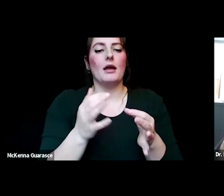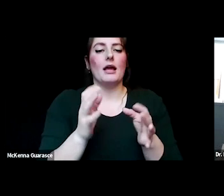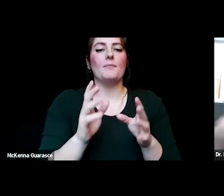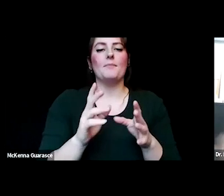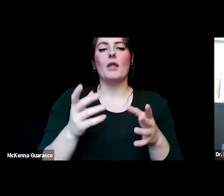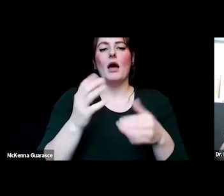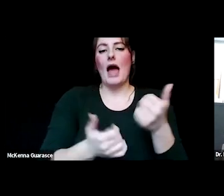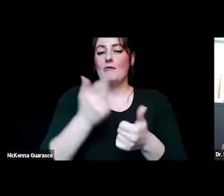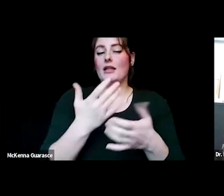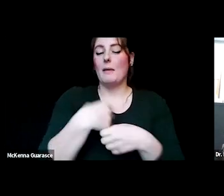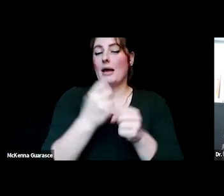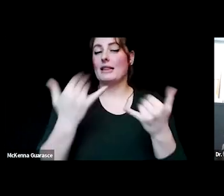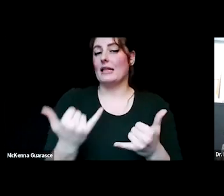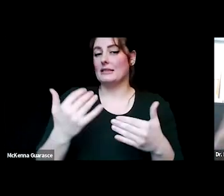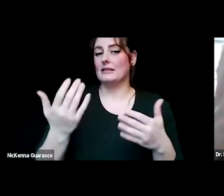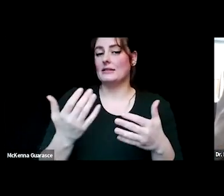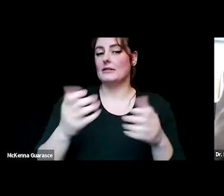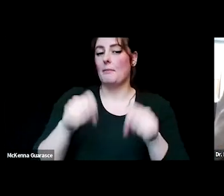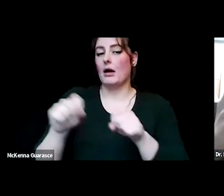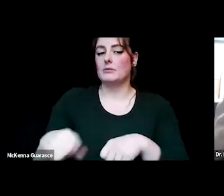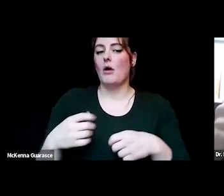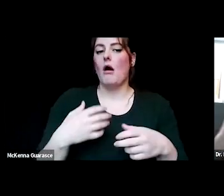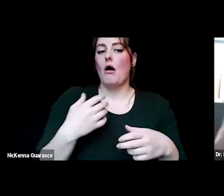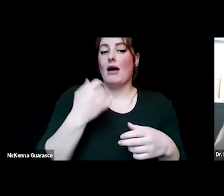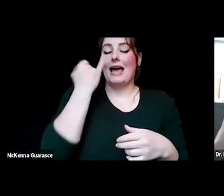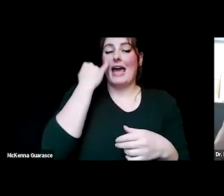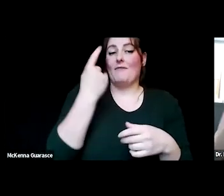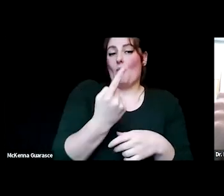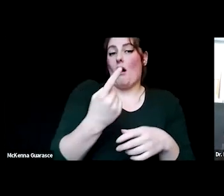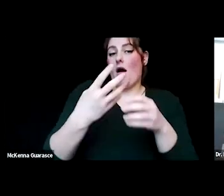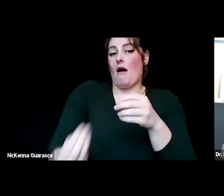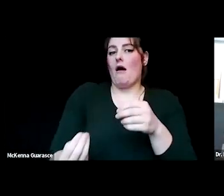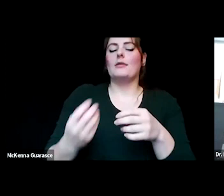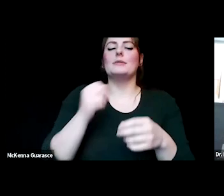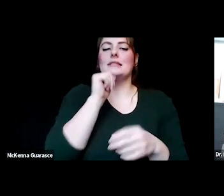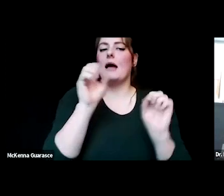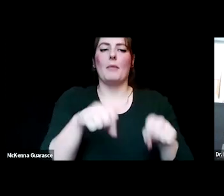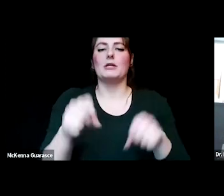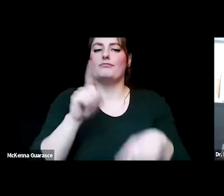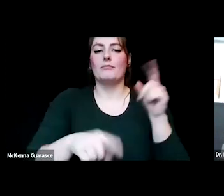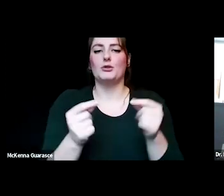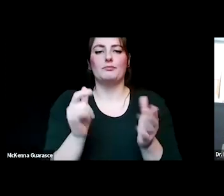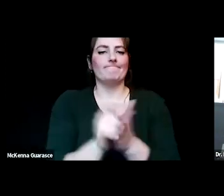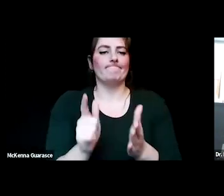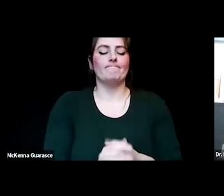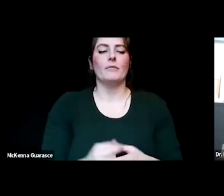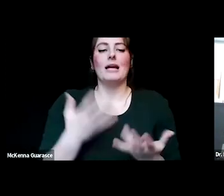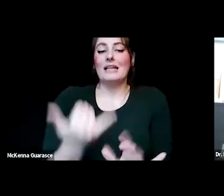y si uno faltara, no podría funcionar. Lo primero es que se necesita tener un gran suministro de naloxona.